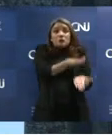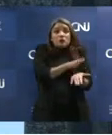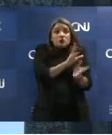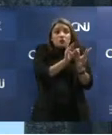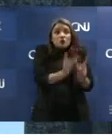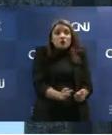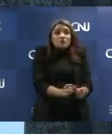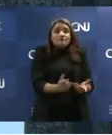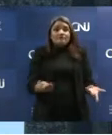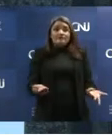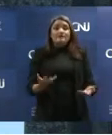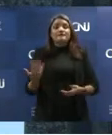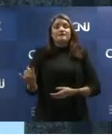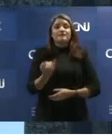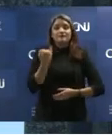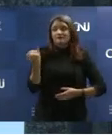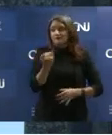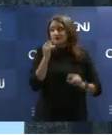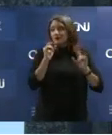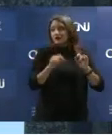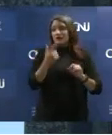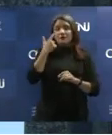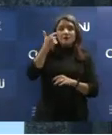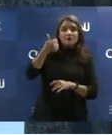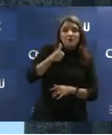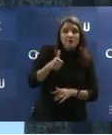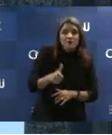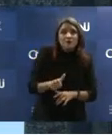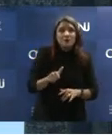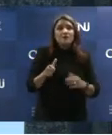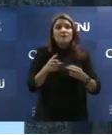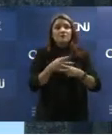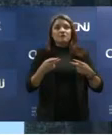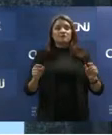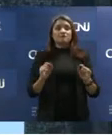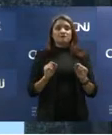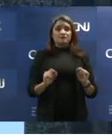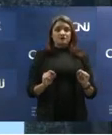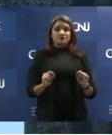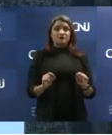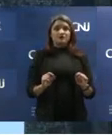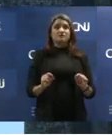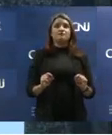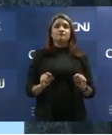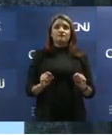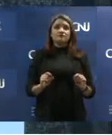Quando analisamos o caso desse comprovar aquilo que o conselheiro Márcio